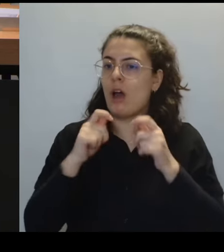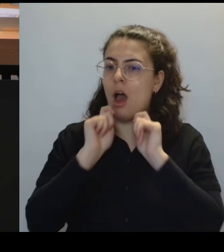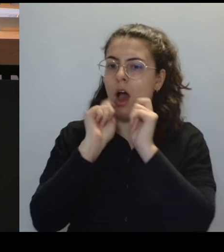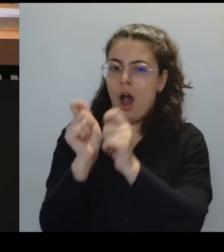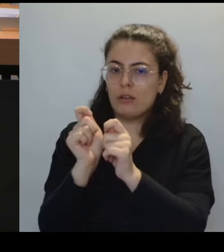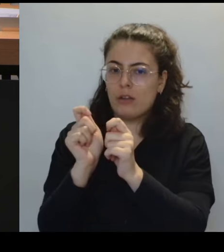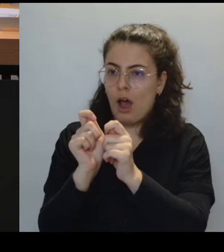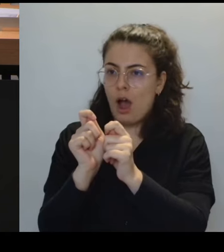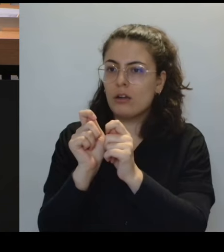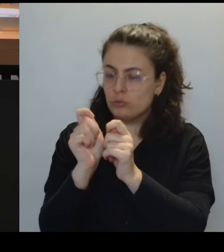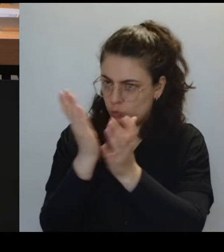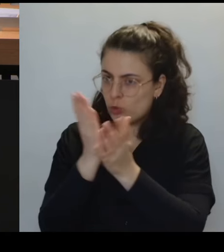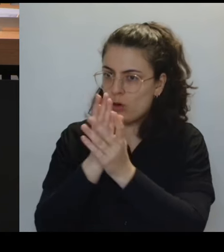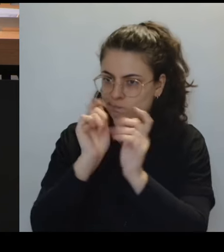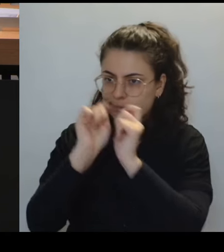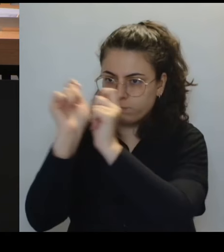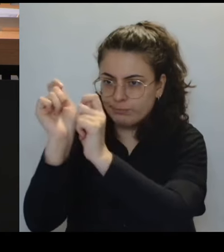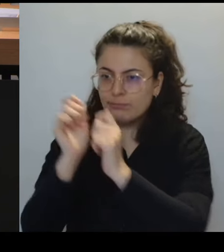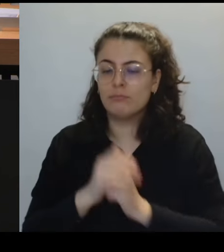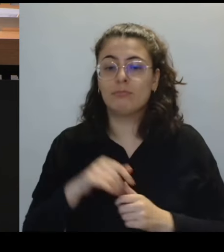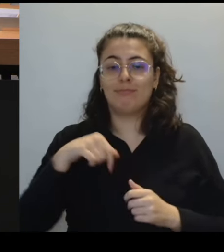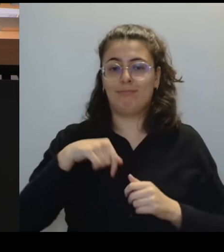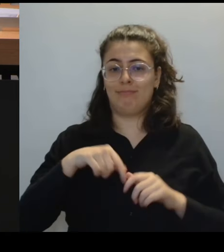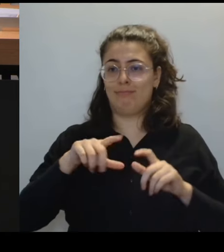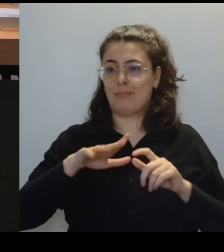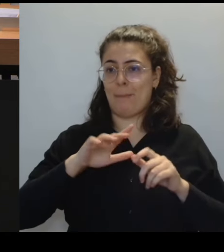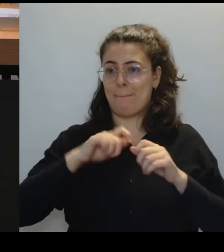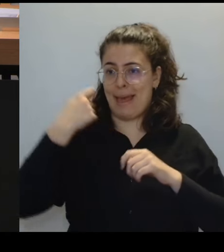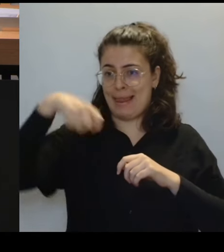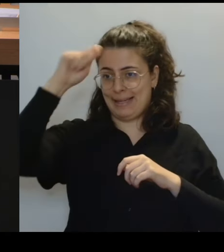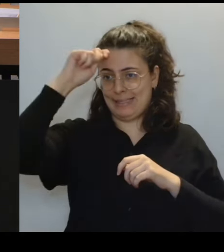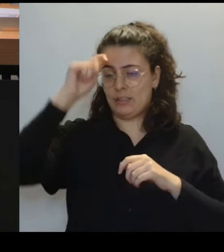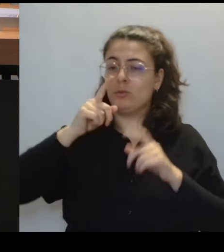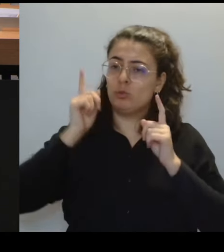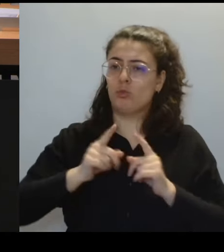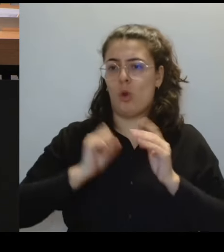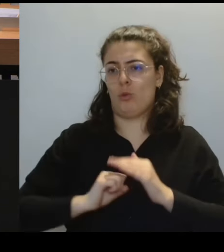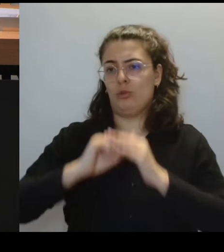Berlin sollte diesen Antrag unterstützen, auch beim BMG. Und wir werden auch als Linke den Antrag der Koalition